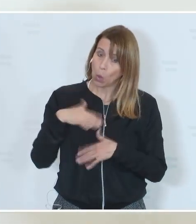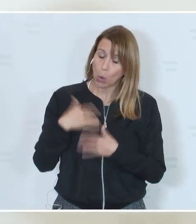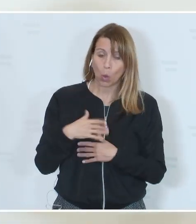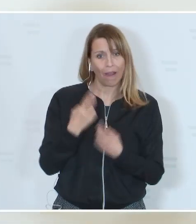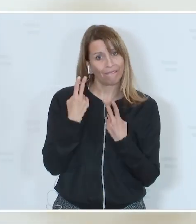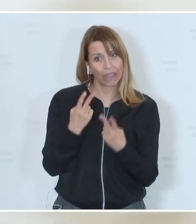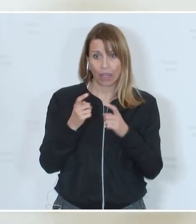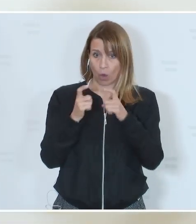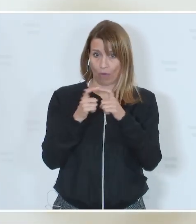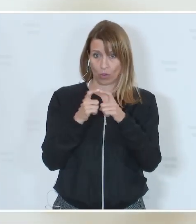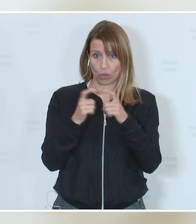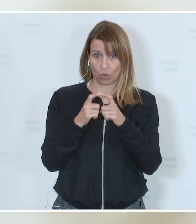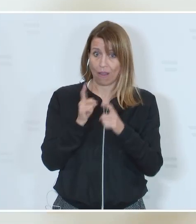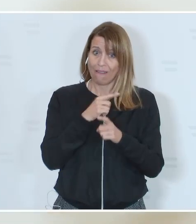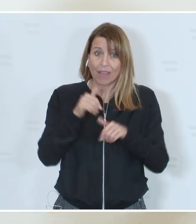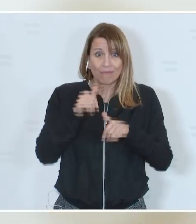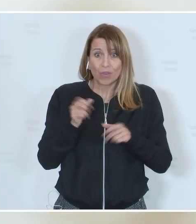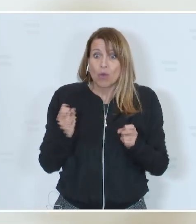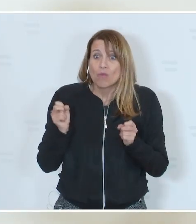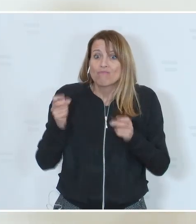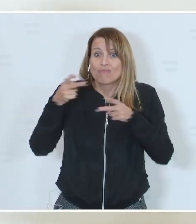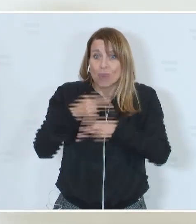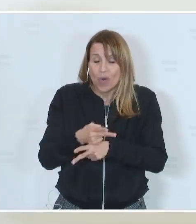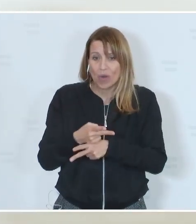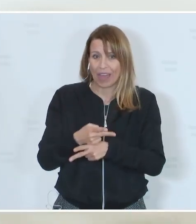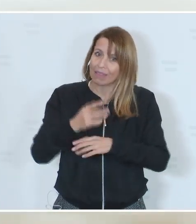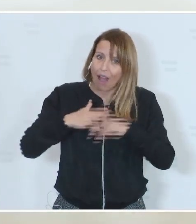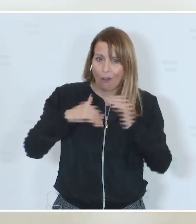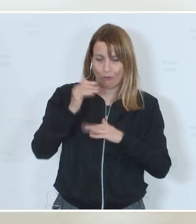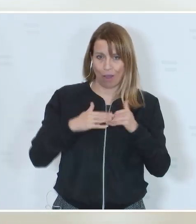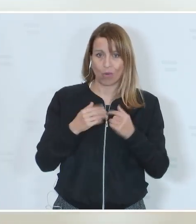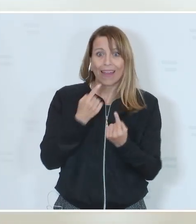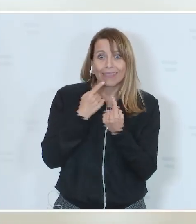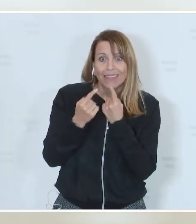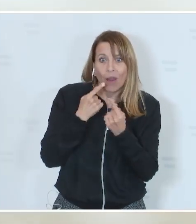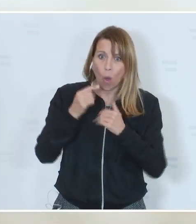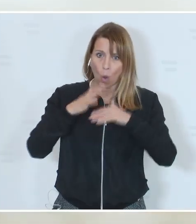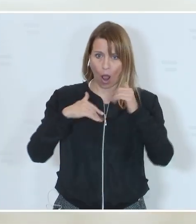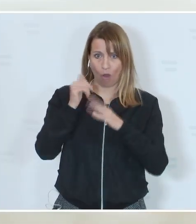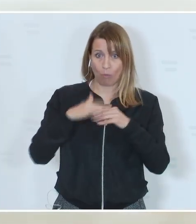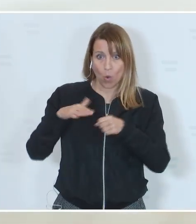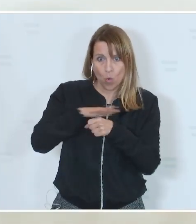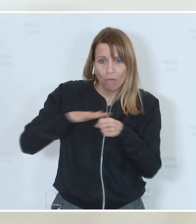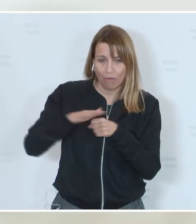Bauen von Brücken, in Herstellung des Dialogs in unserem Umfeld. Ich hatte auch die Gelegenheit,